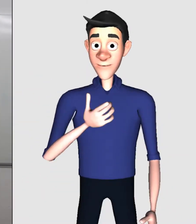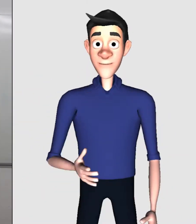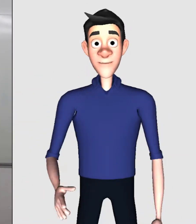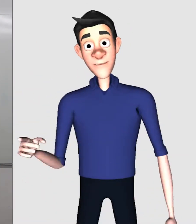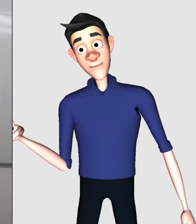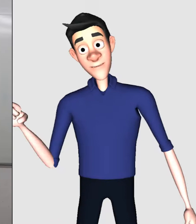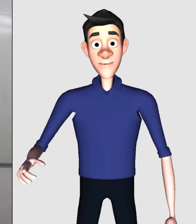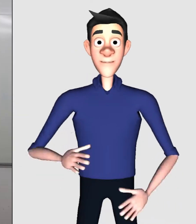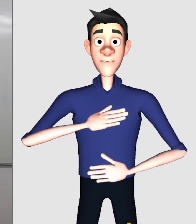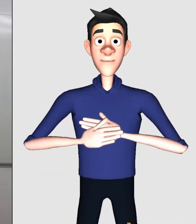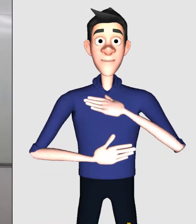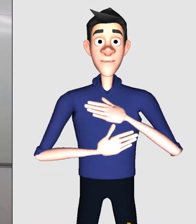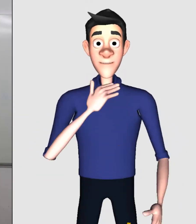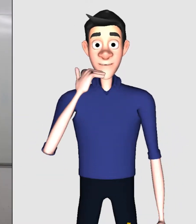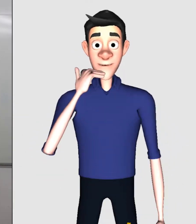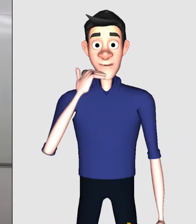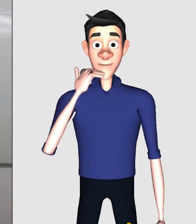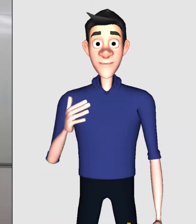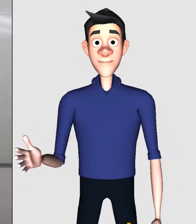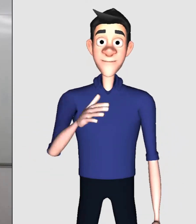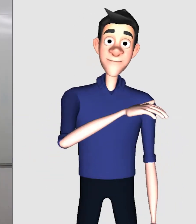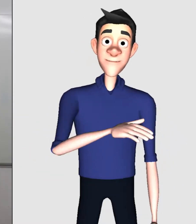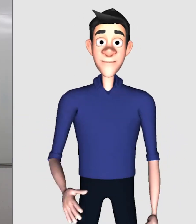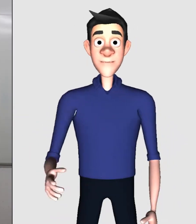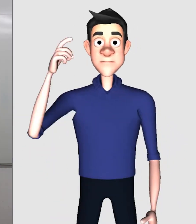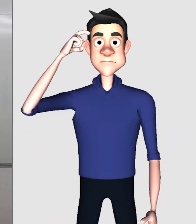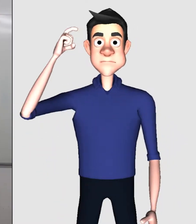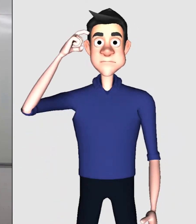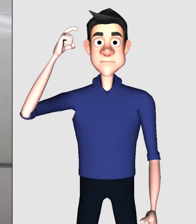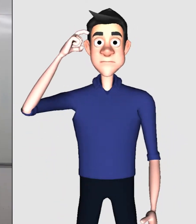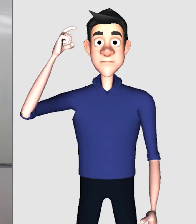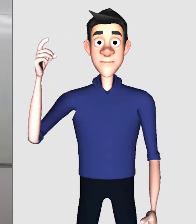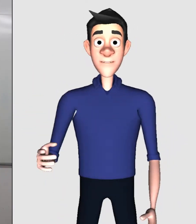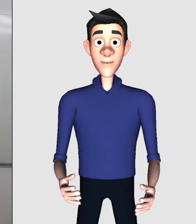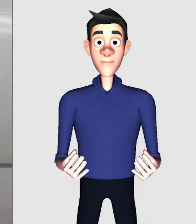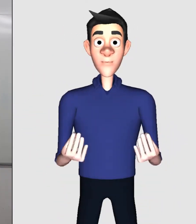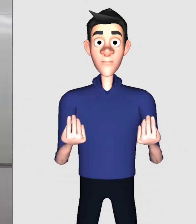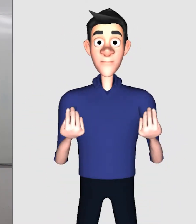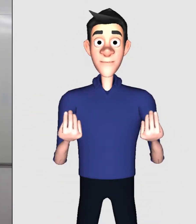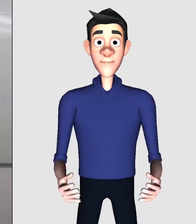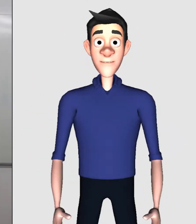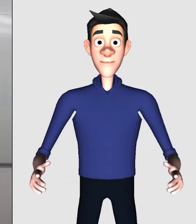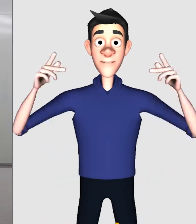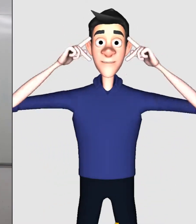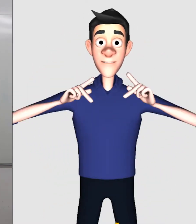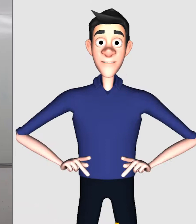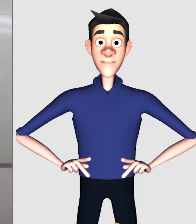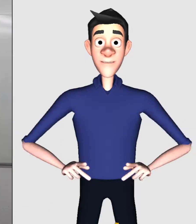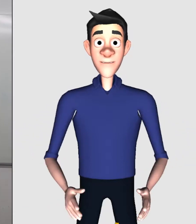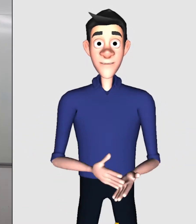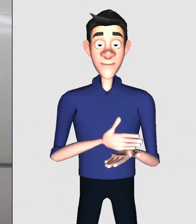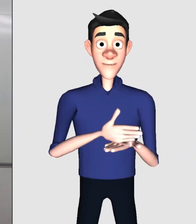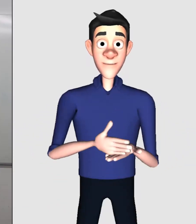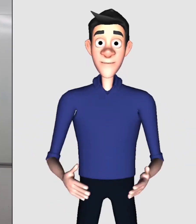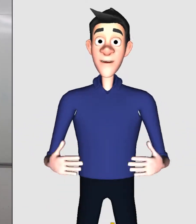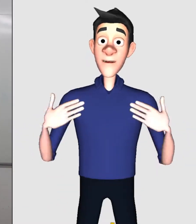Vai ser o peso dela mg será igual a k